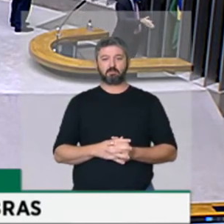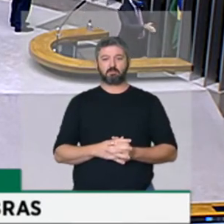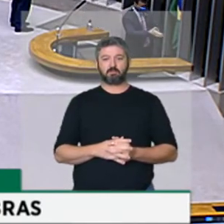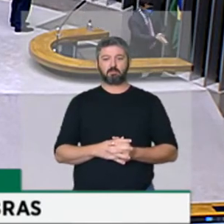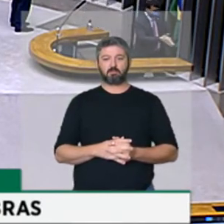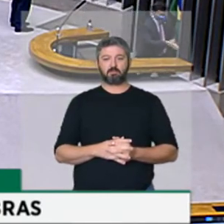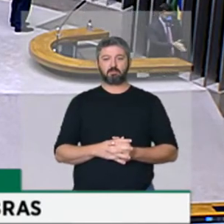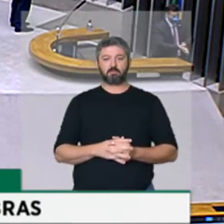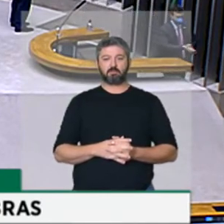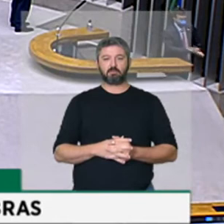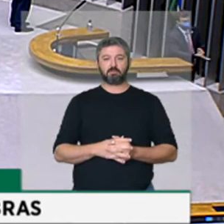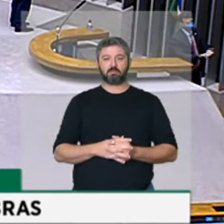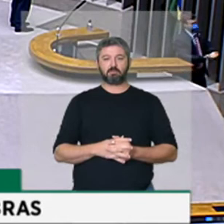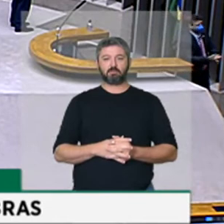[PRESIDENTE]: COMO